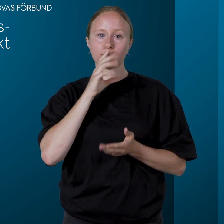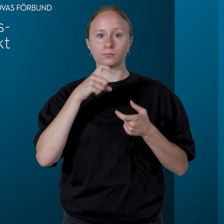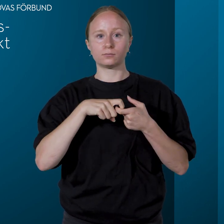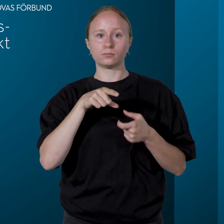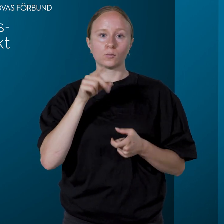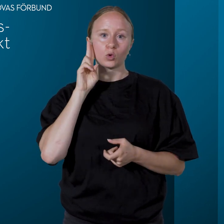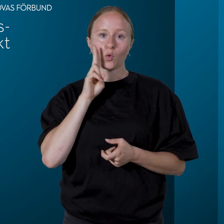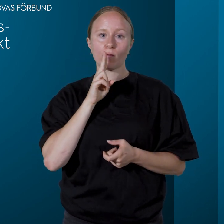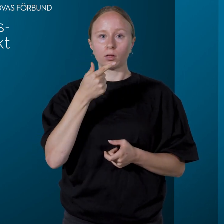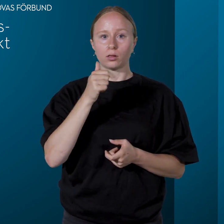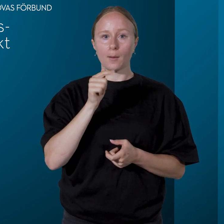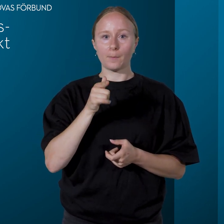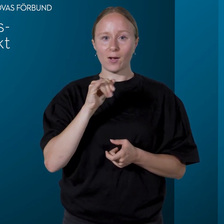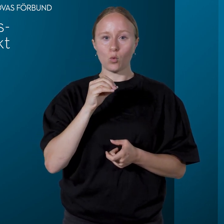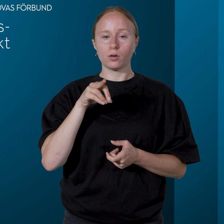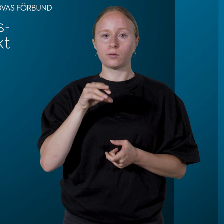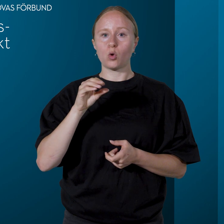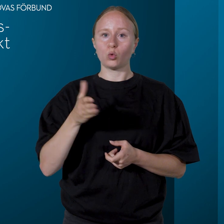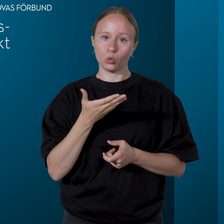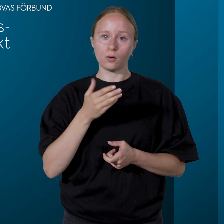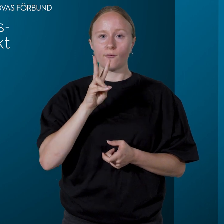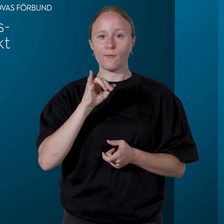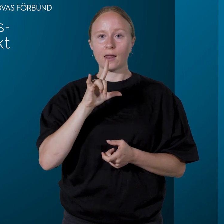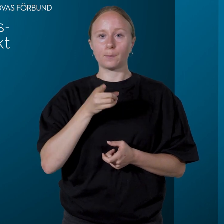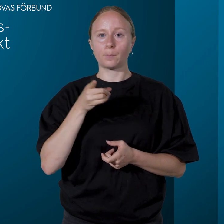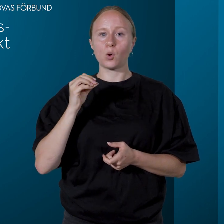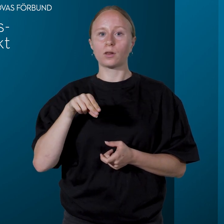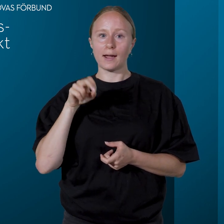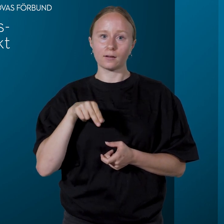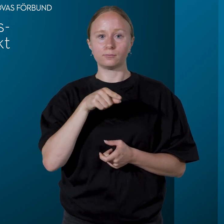som berättar om den döve Tapio ”Roy” Vilpponen, -